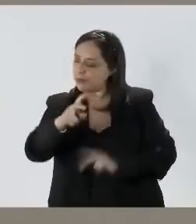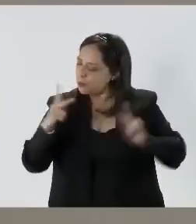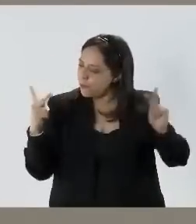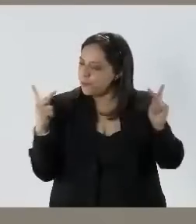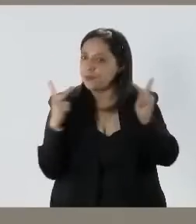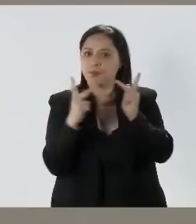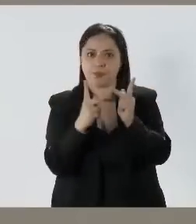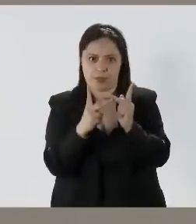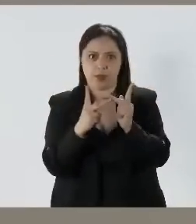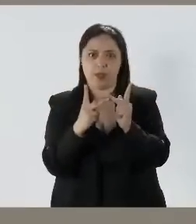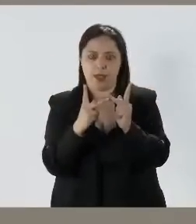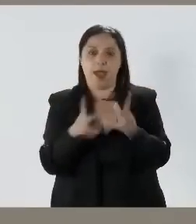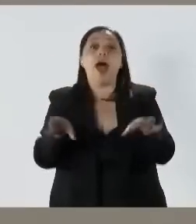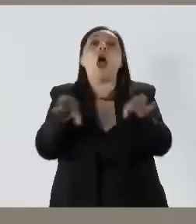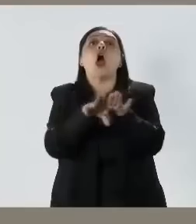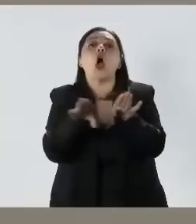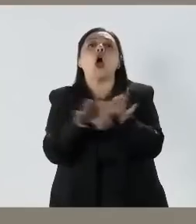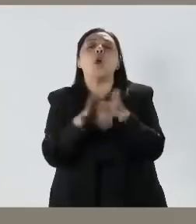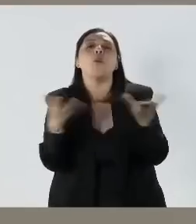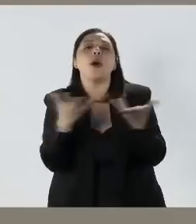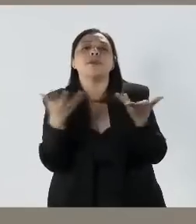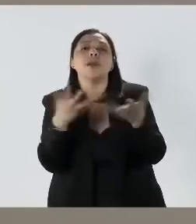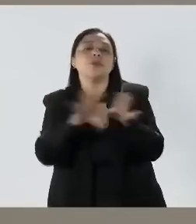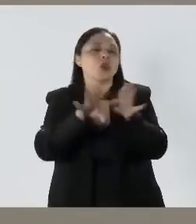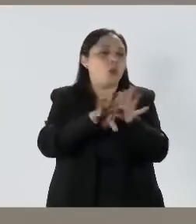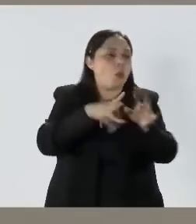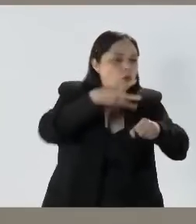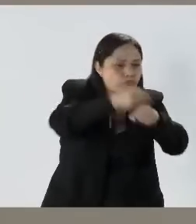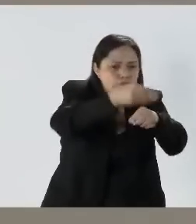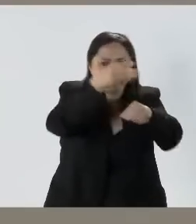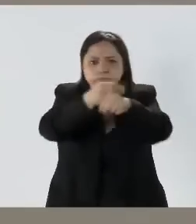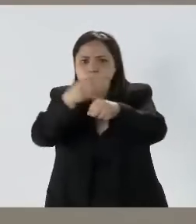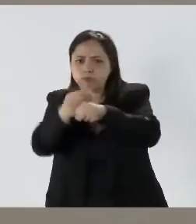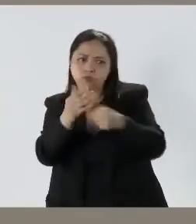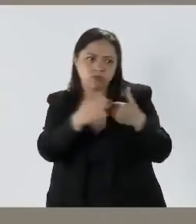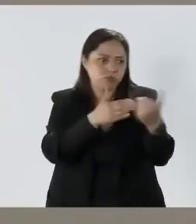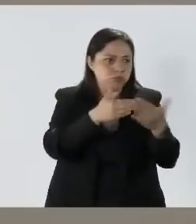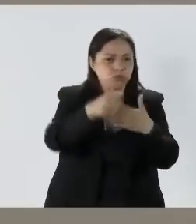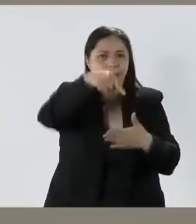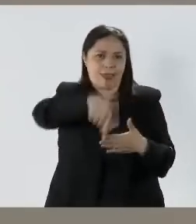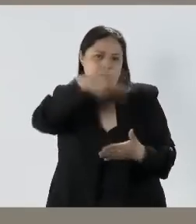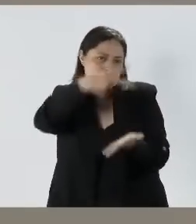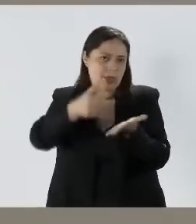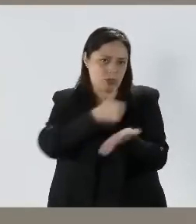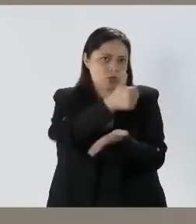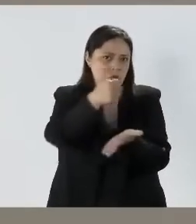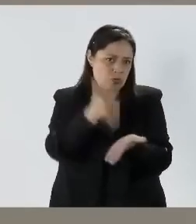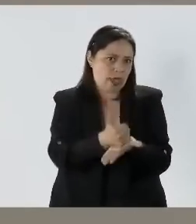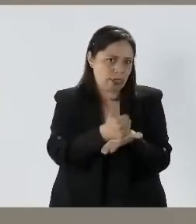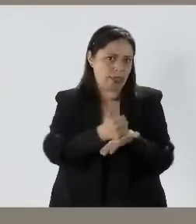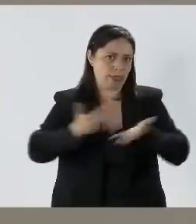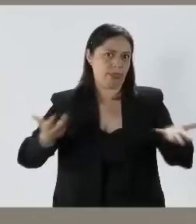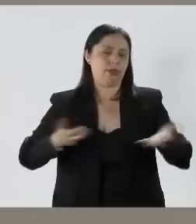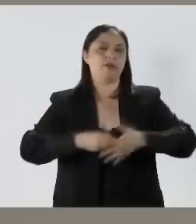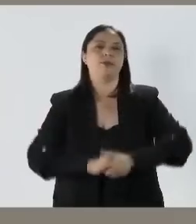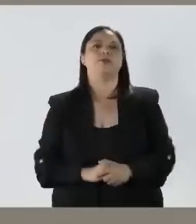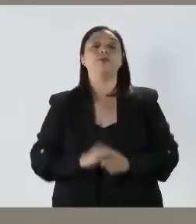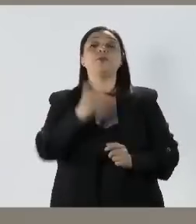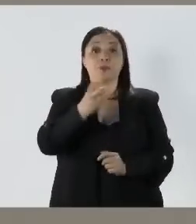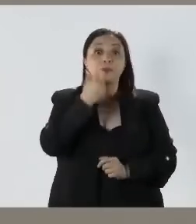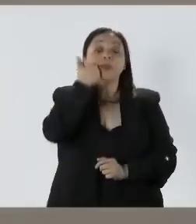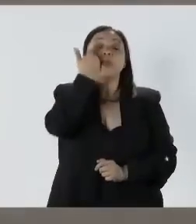y eficientar la infraestructura de la Ciudad de México lo pensamos desarrollar en los primeros 3